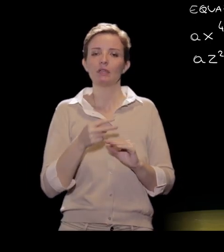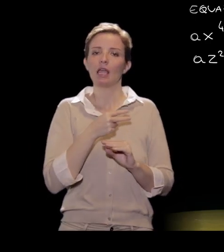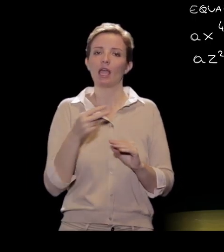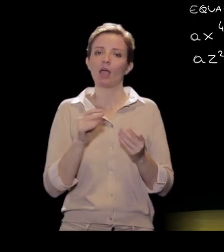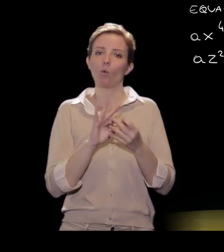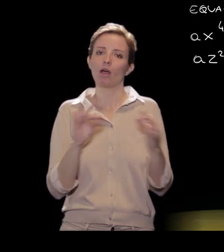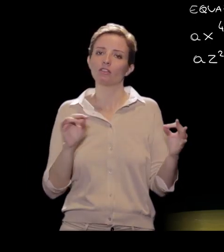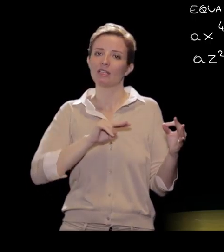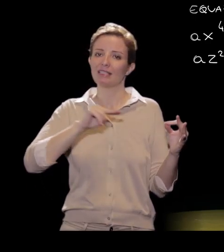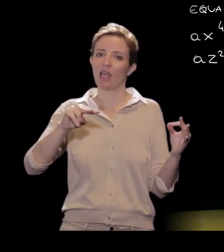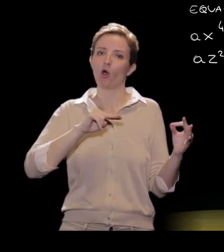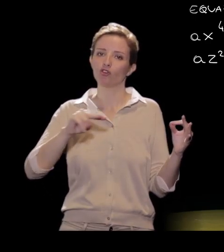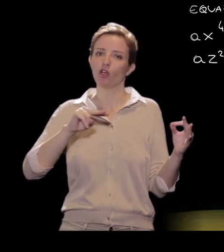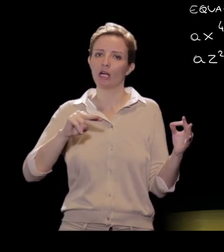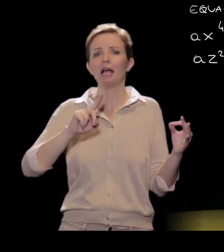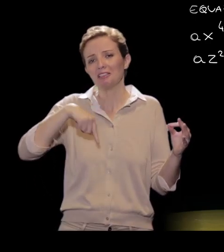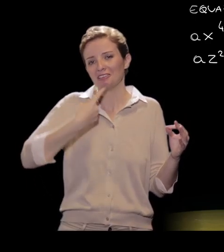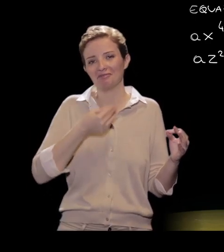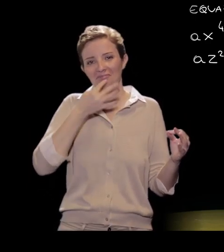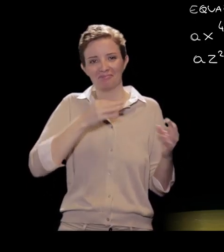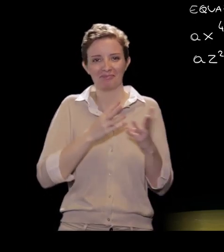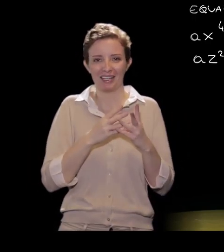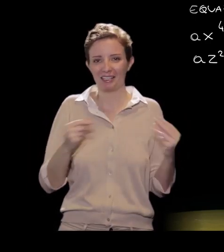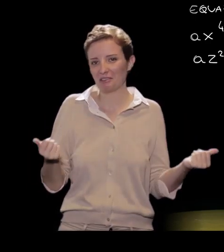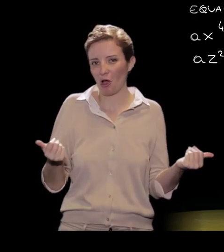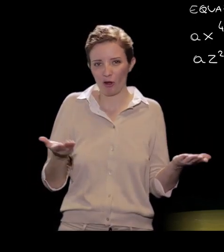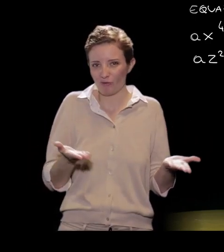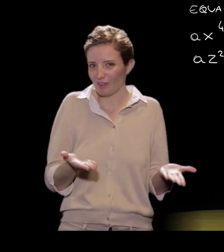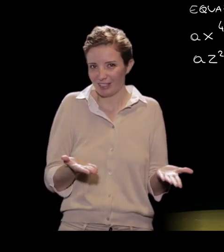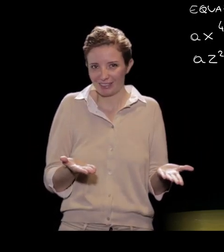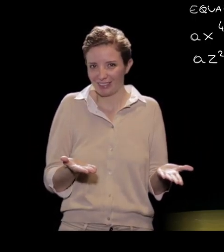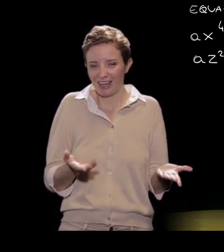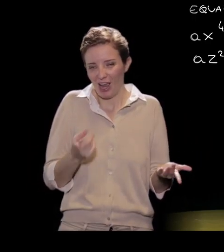di cui andremo a trovare le soluzioni